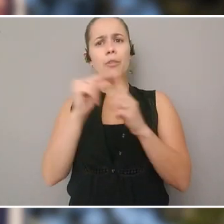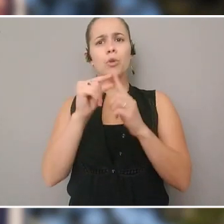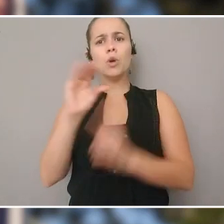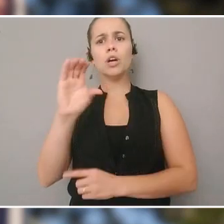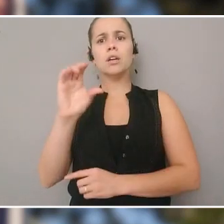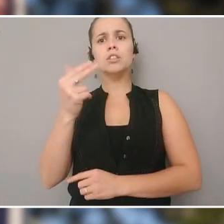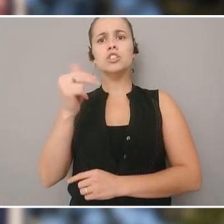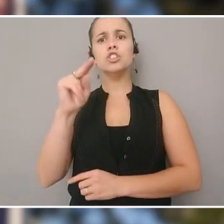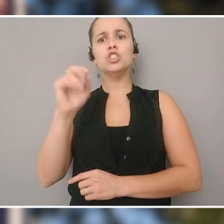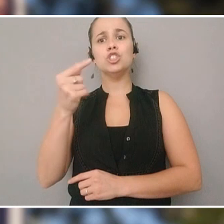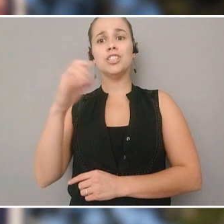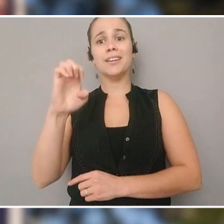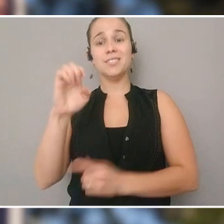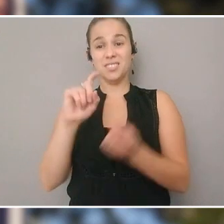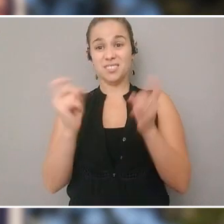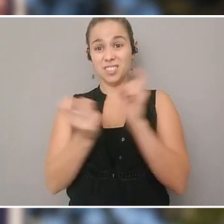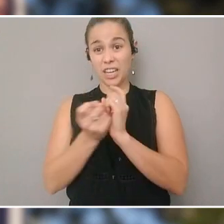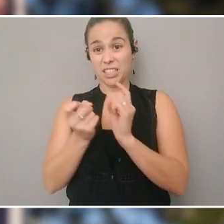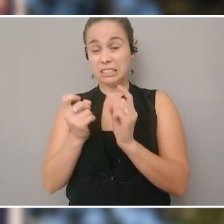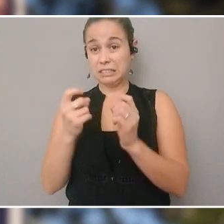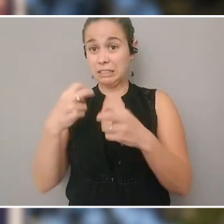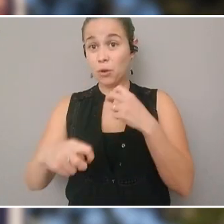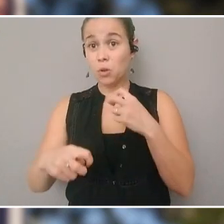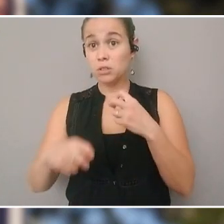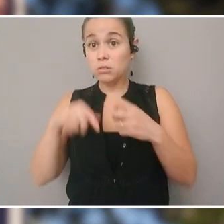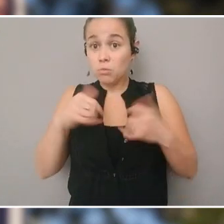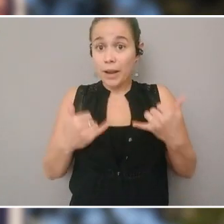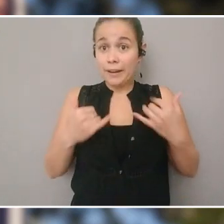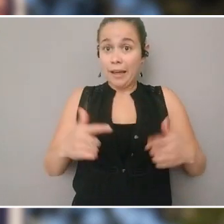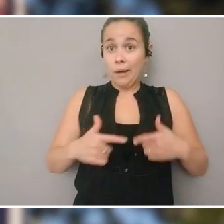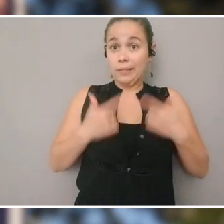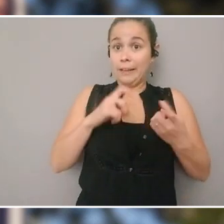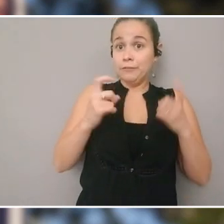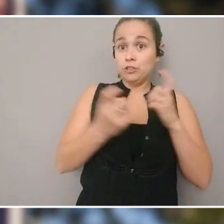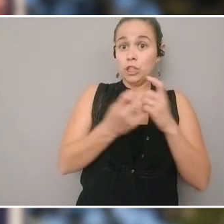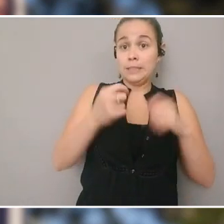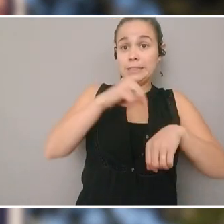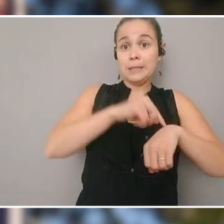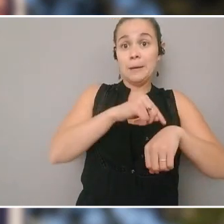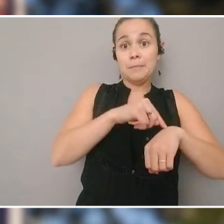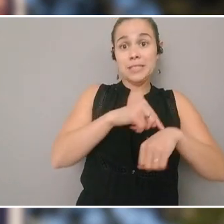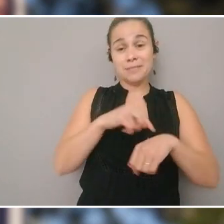Estos son tiempos que cambian la vida. En